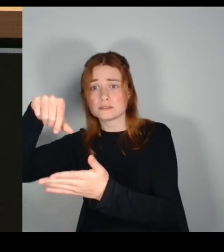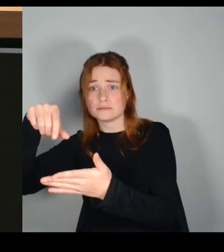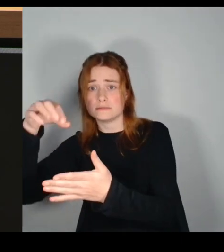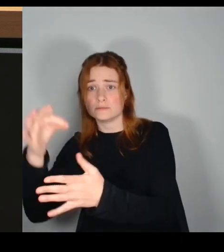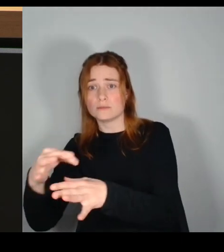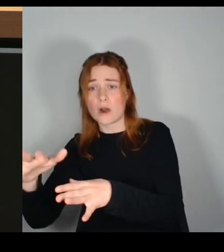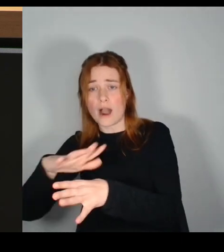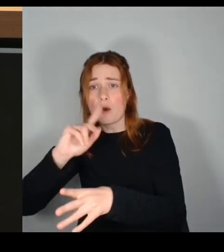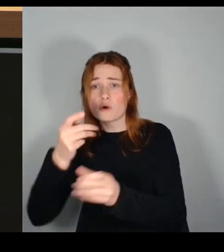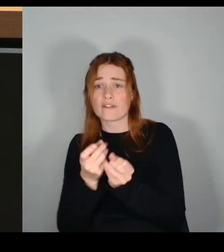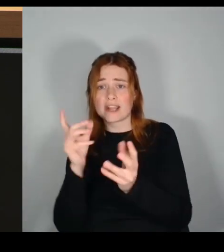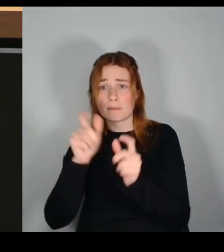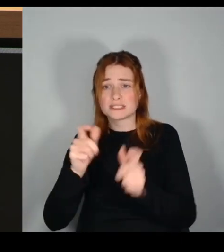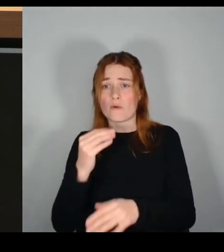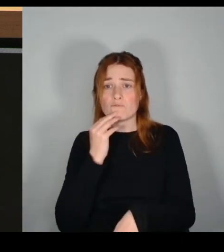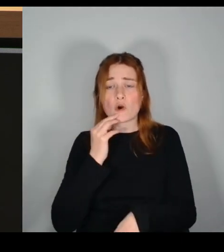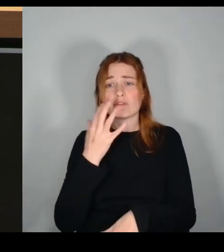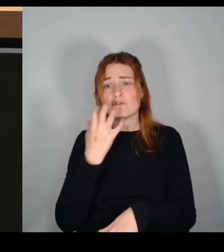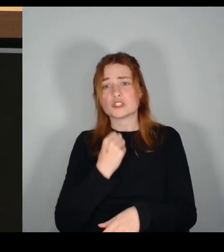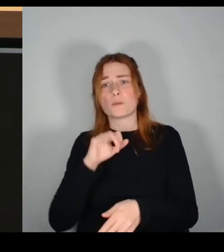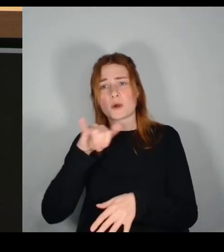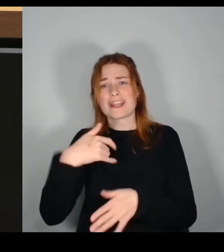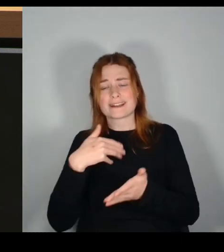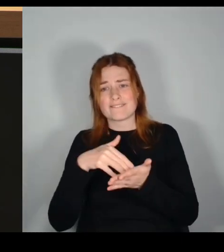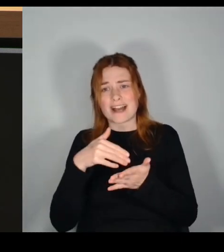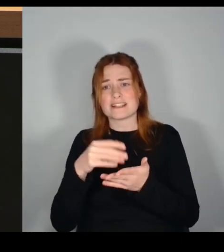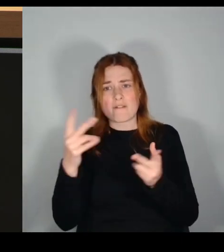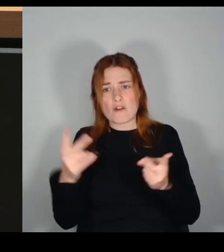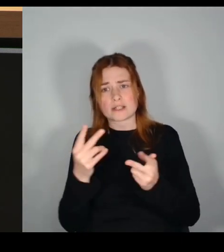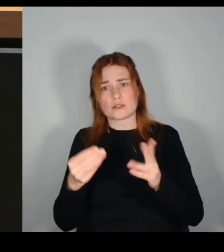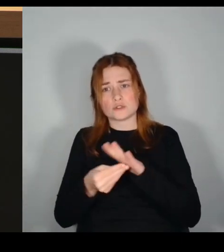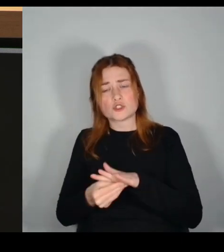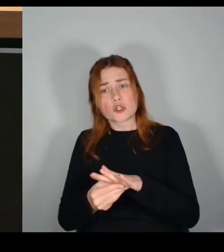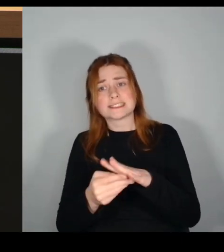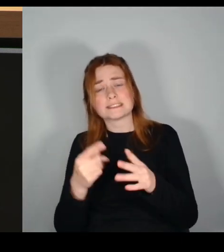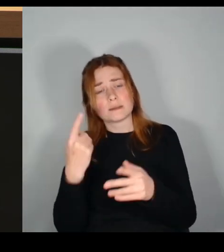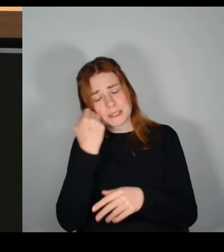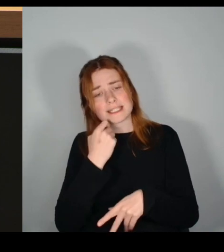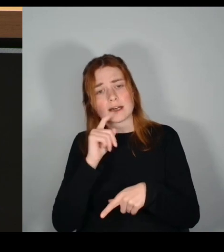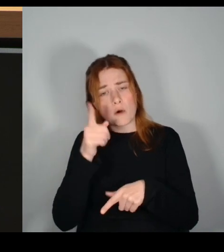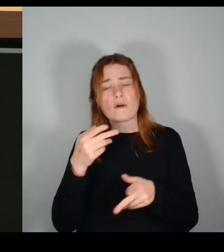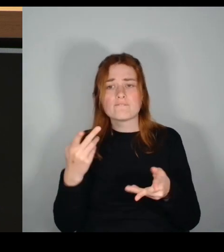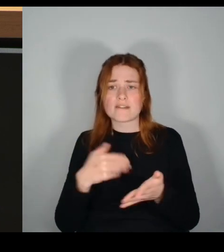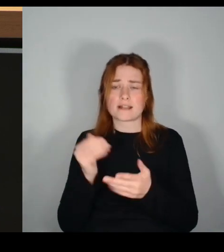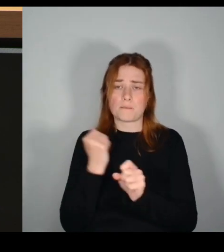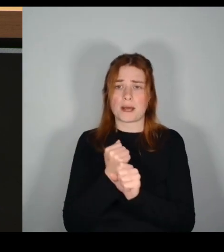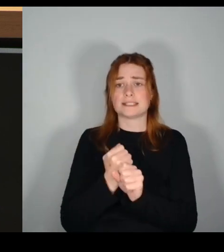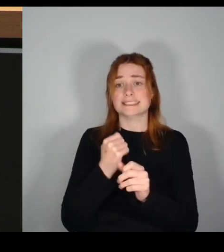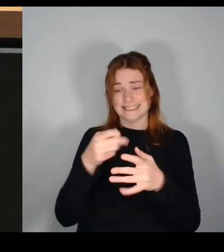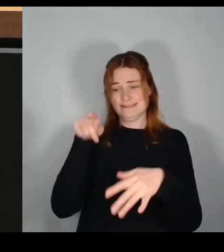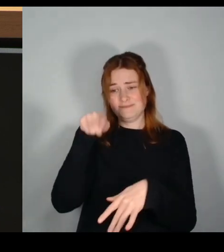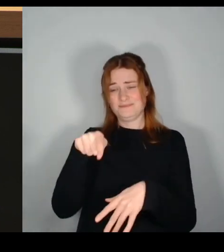Das Tuntenhaus ist eine Institution. Deswegen, Herr Graeff, gehen Sie doch am Wochenende ins Tuntenhaus, Machen Sie den Drag Queen Workshop.